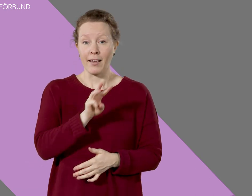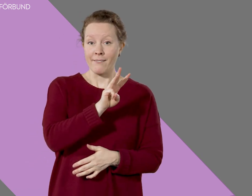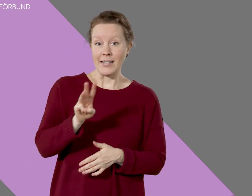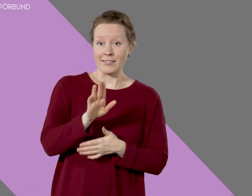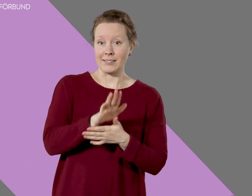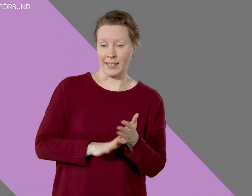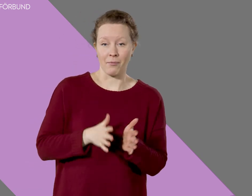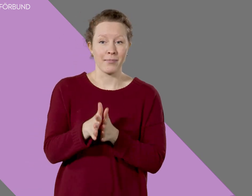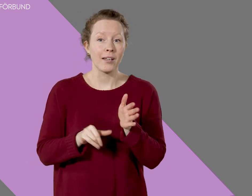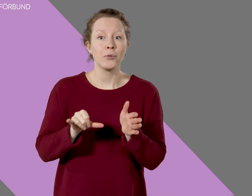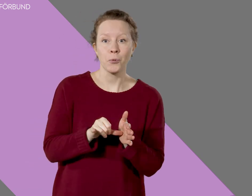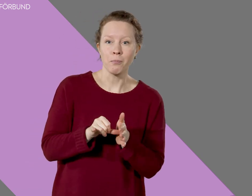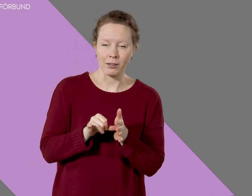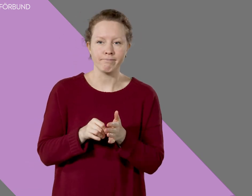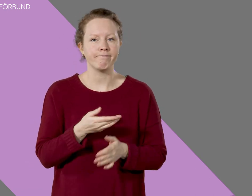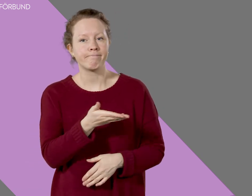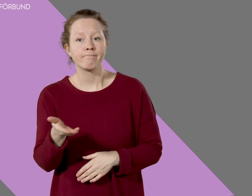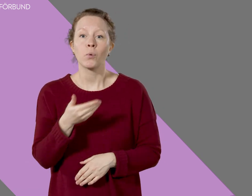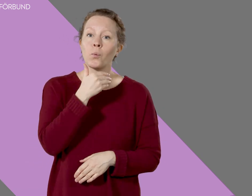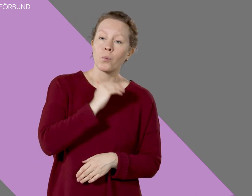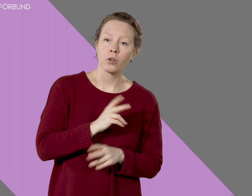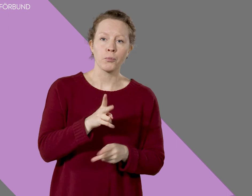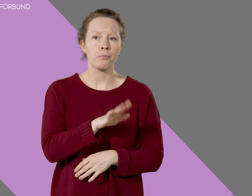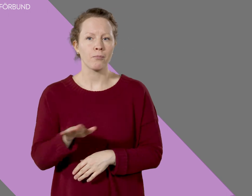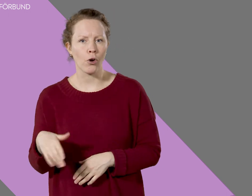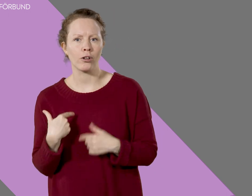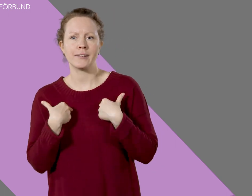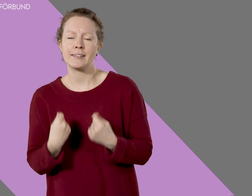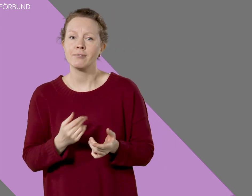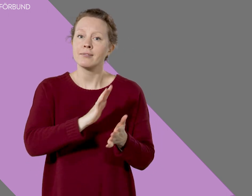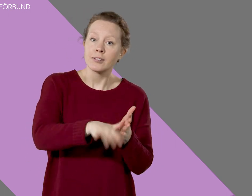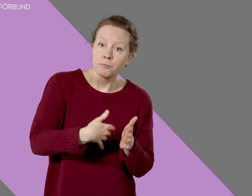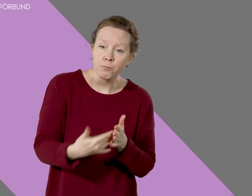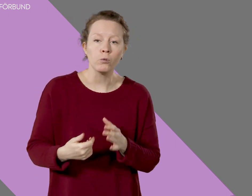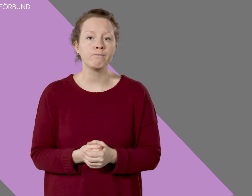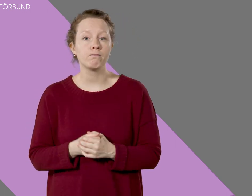Sajten TegnTube riktar sig såväl till unga och barn som är intresserade av teckenspråk -